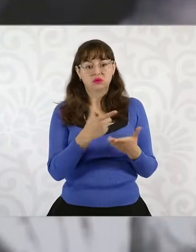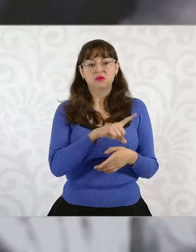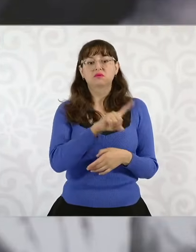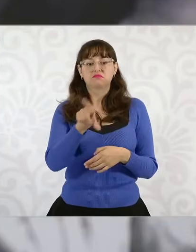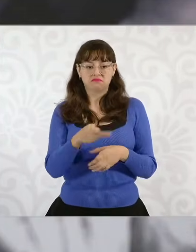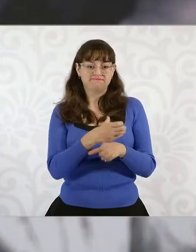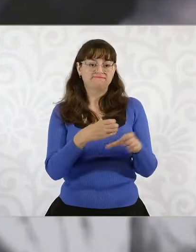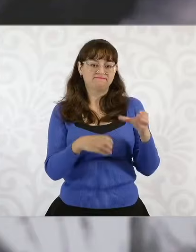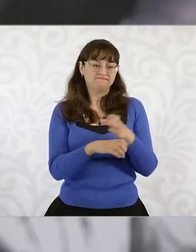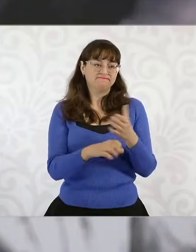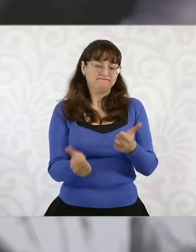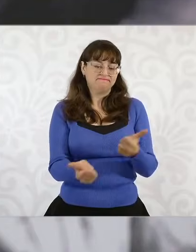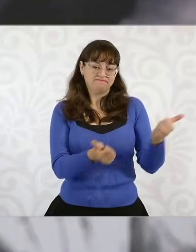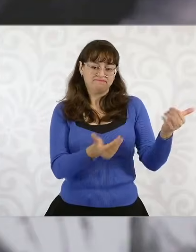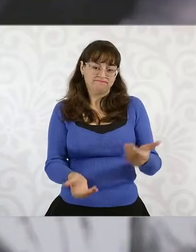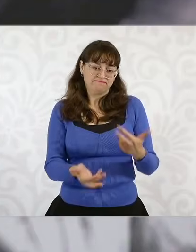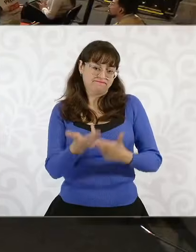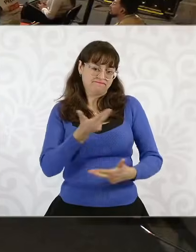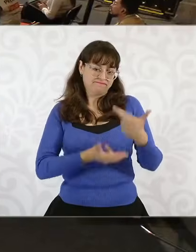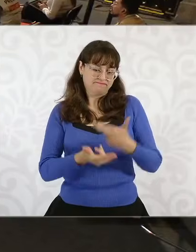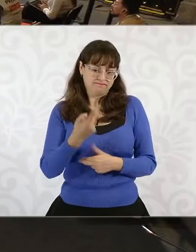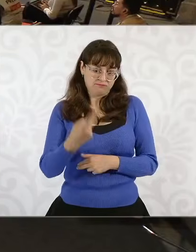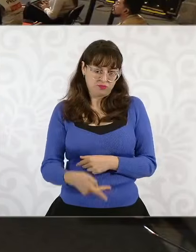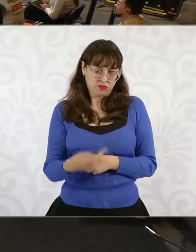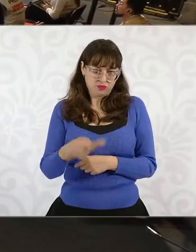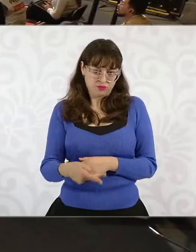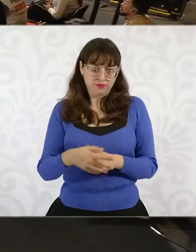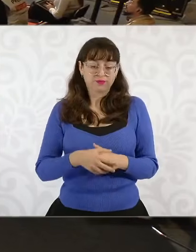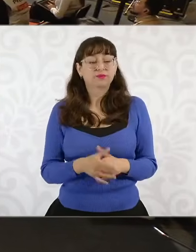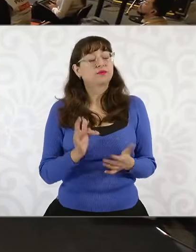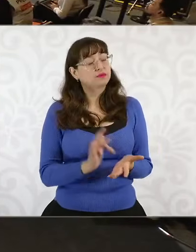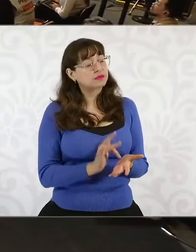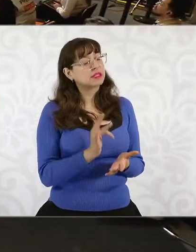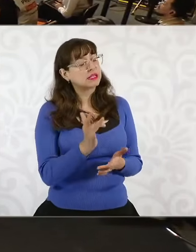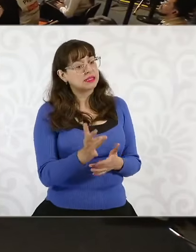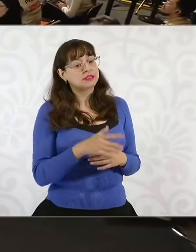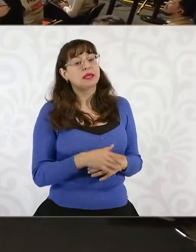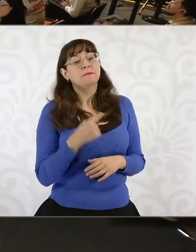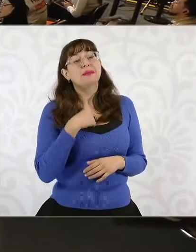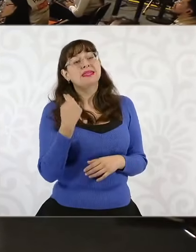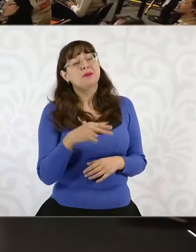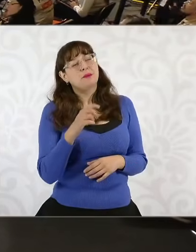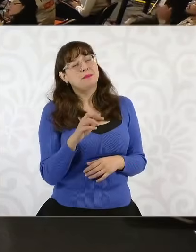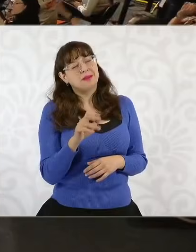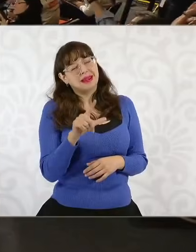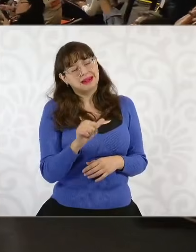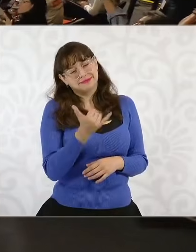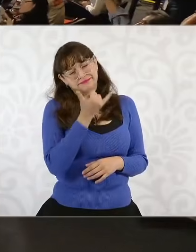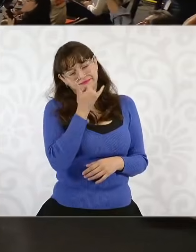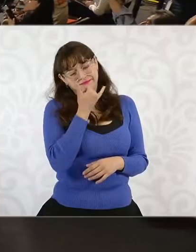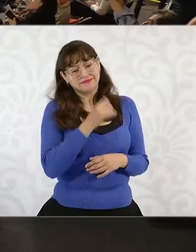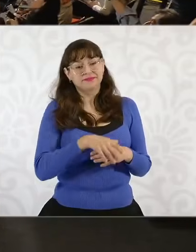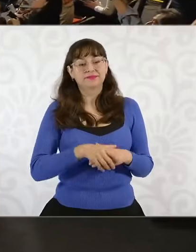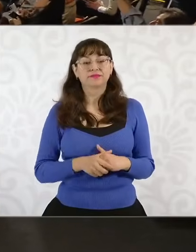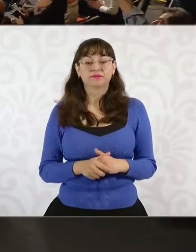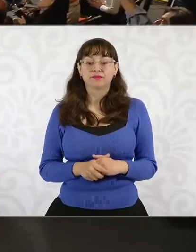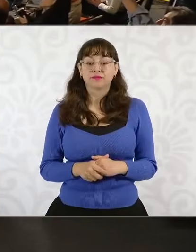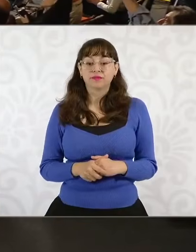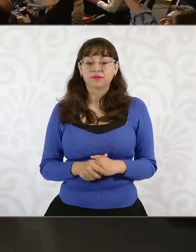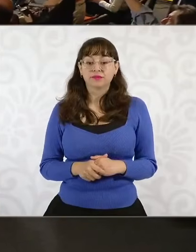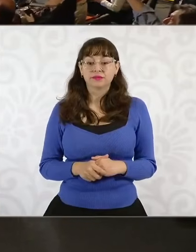y la recuperación de las piezas. Muchísimas gracias. Disculpe, Perla Velázquez de Canal 22.